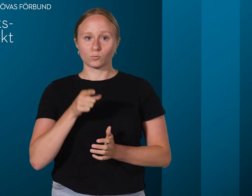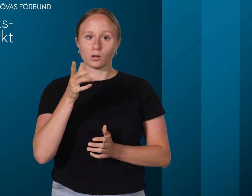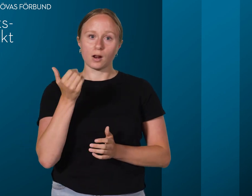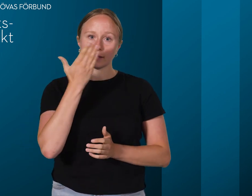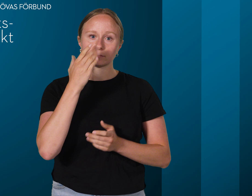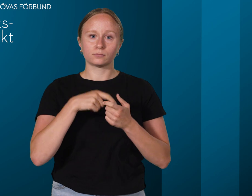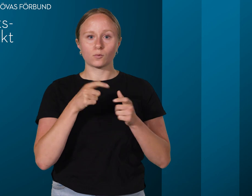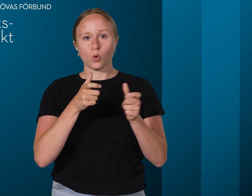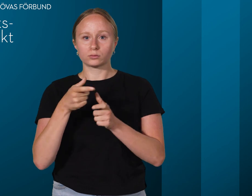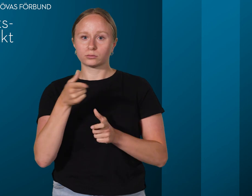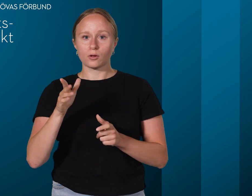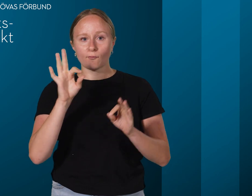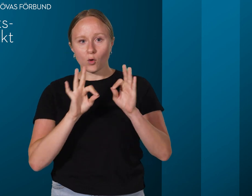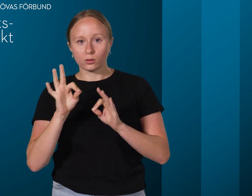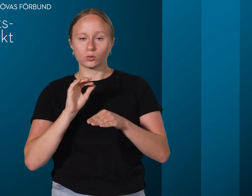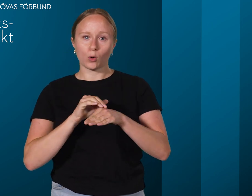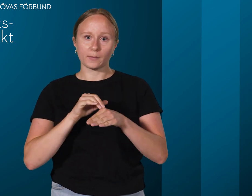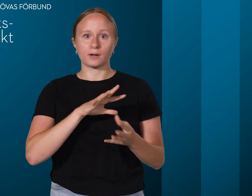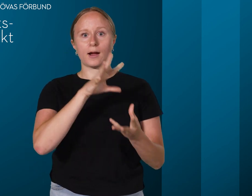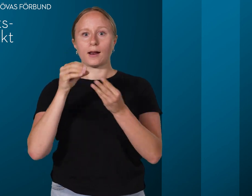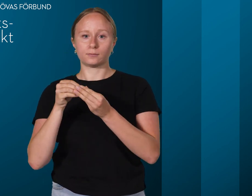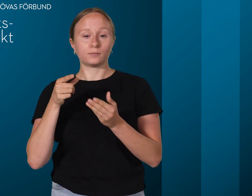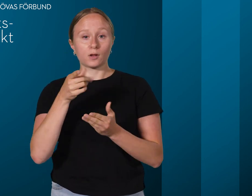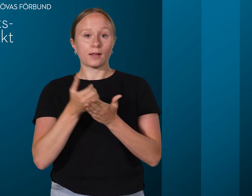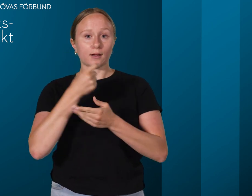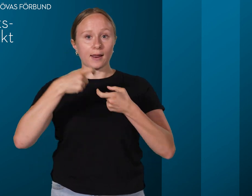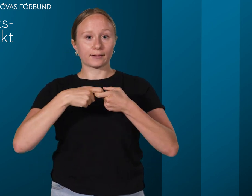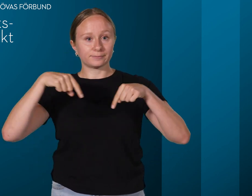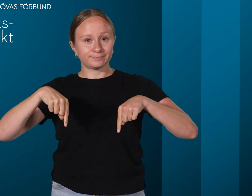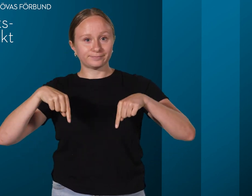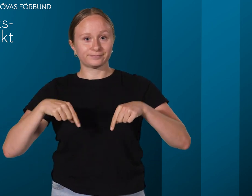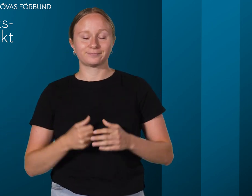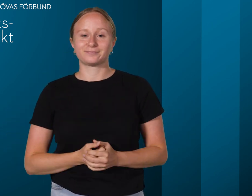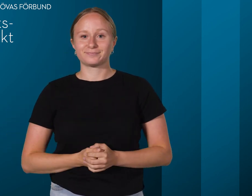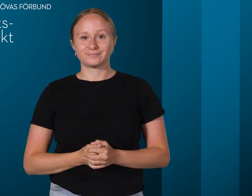Du kan läsa organisationernas frågor och kommentarer i sin helhet via länken nedan.